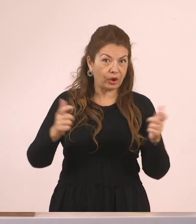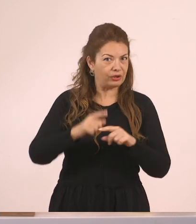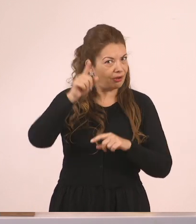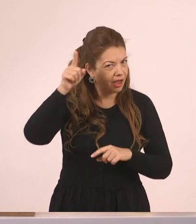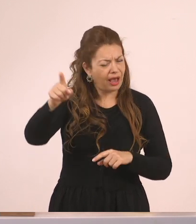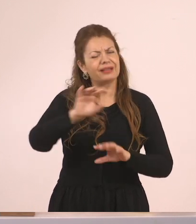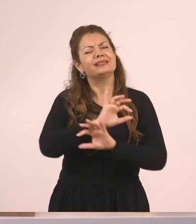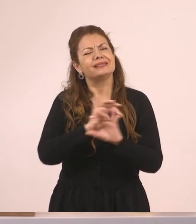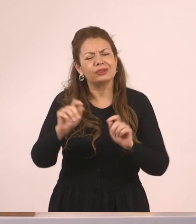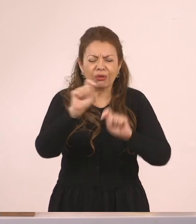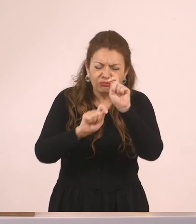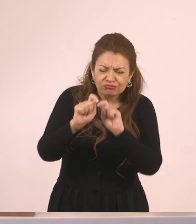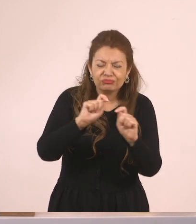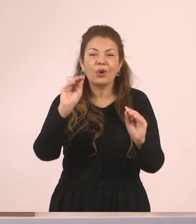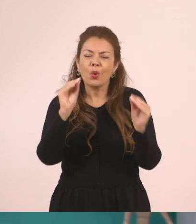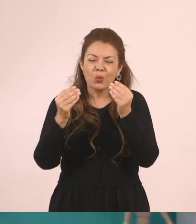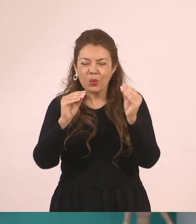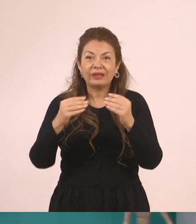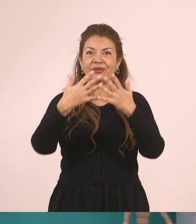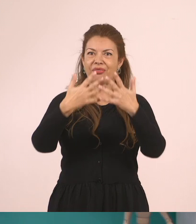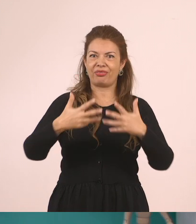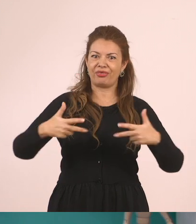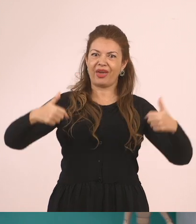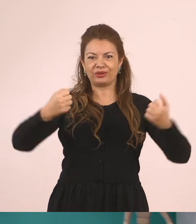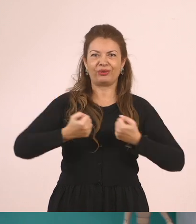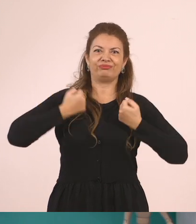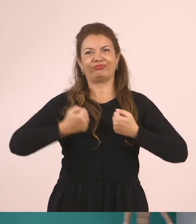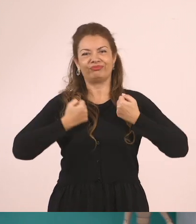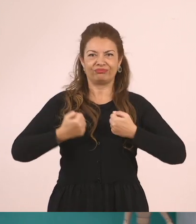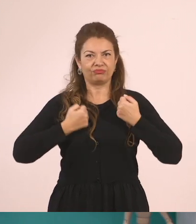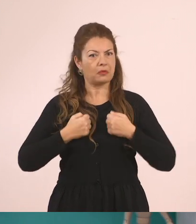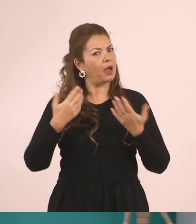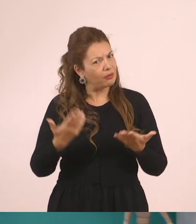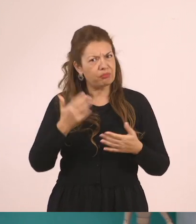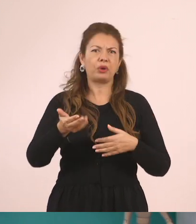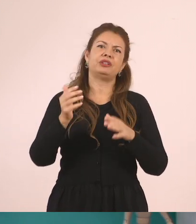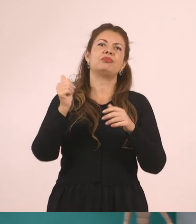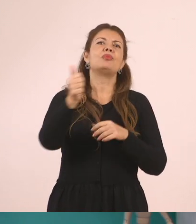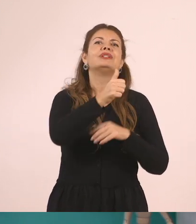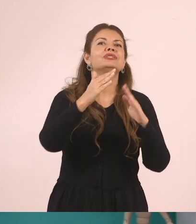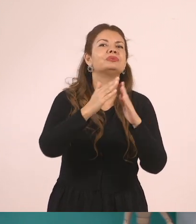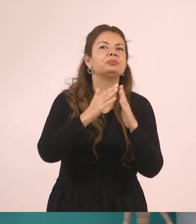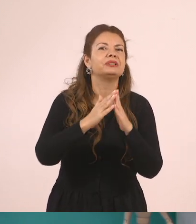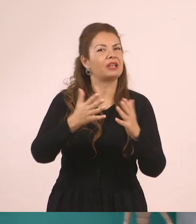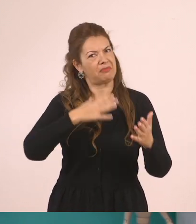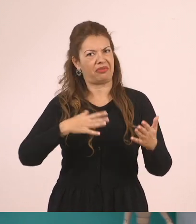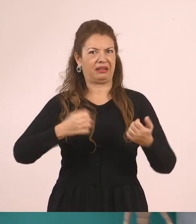θα φτιάχναμε πολύ ωραίες κούκλες για το κουκλοθέατρο, και θα το ζωντανεύαμε το κείμενο. Αυτό μπορείτε να το κάνετε και στο σπίτι σας, αν θέλετε, φυσικά.